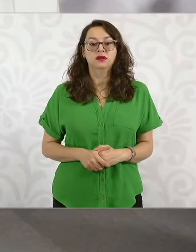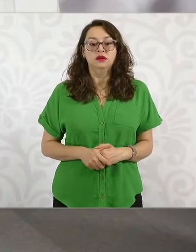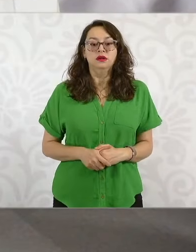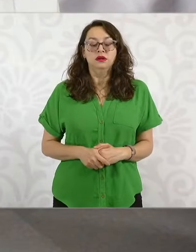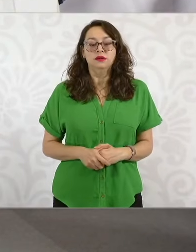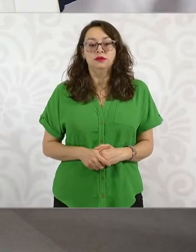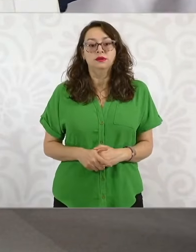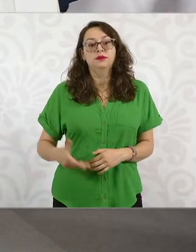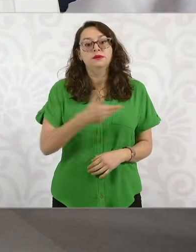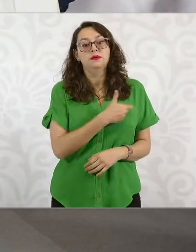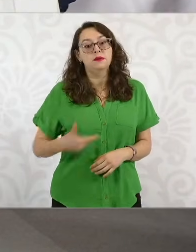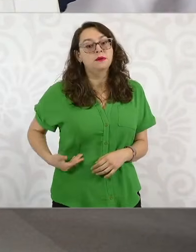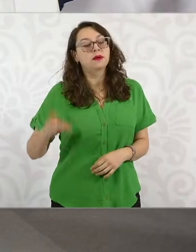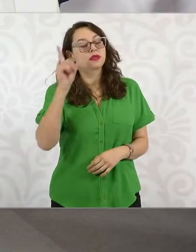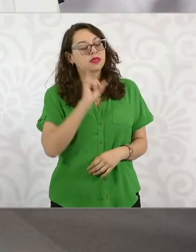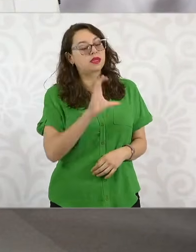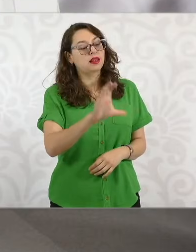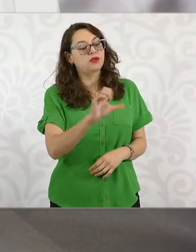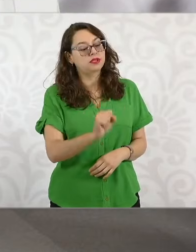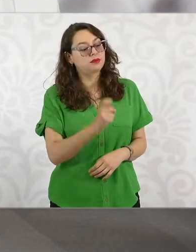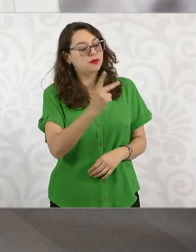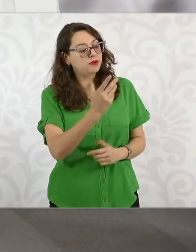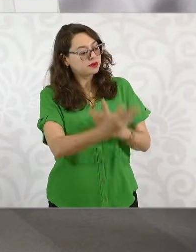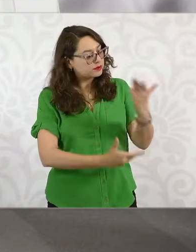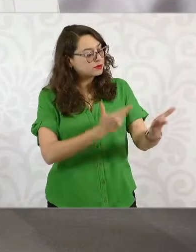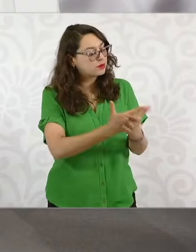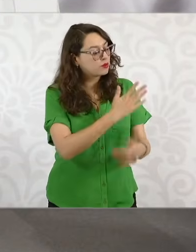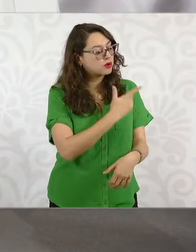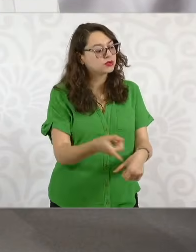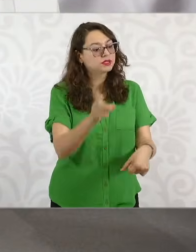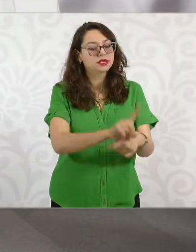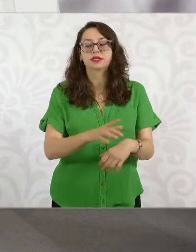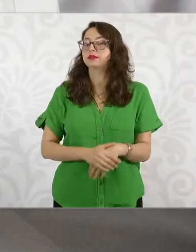Señora presidenta Claudia Shimardo, buenos días. Señor secretario, subsecretario,